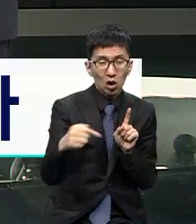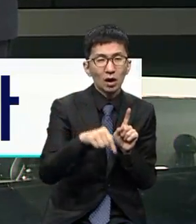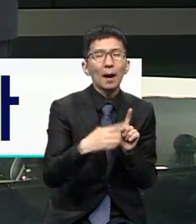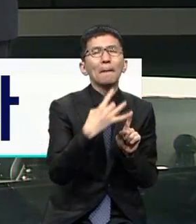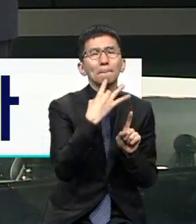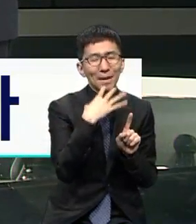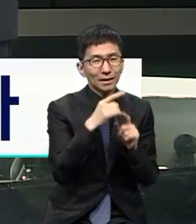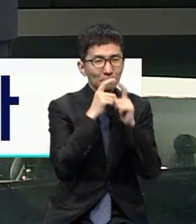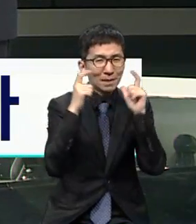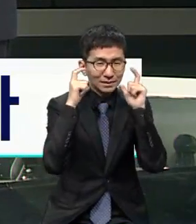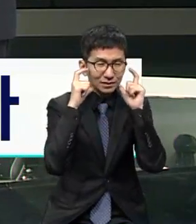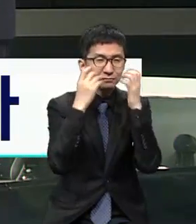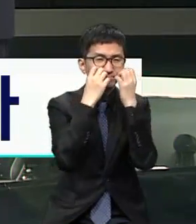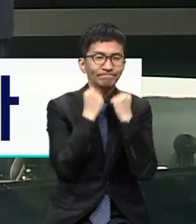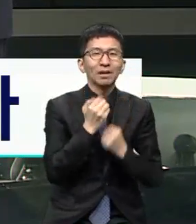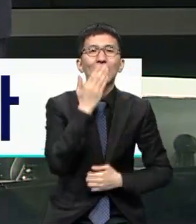때만 마스크를 벗을 수 있다고 정부는 강조했습니다.